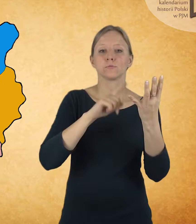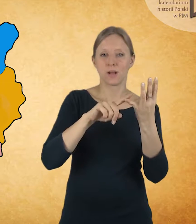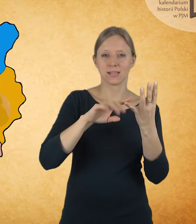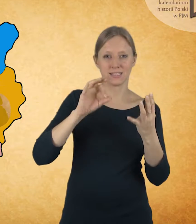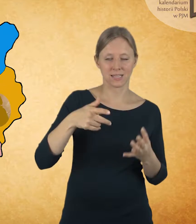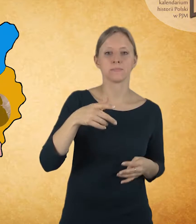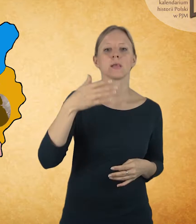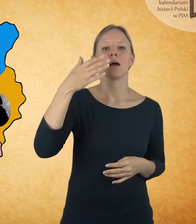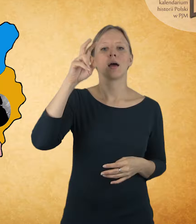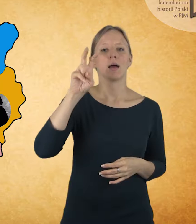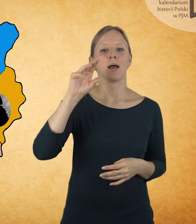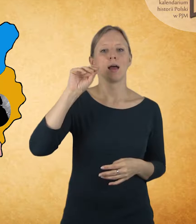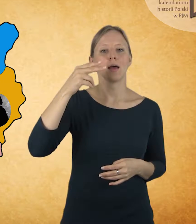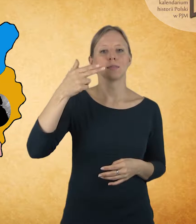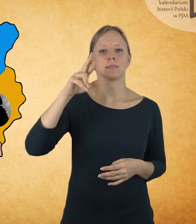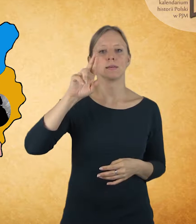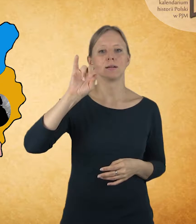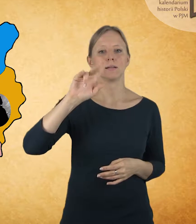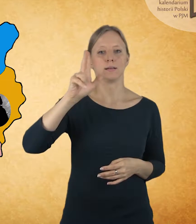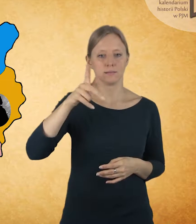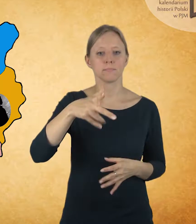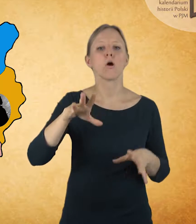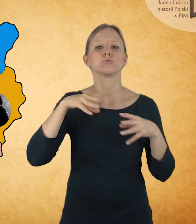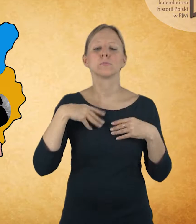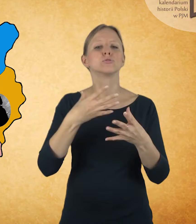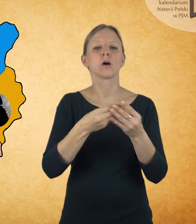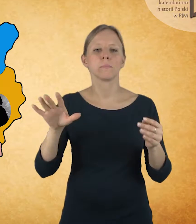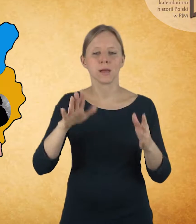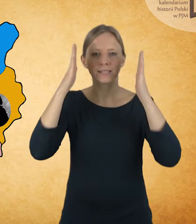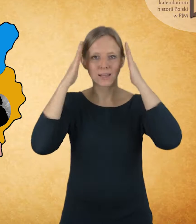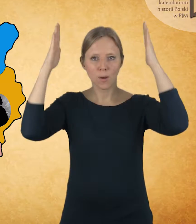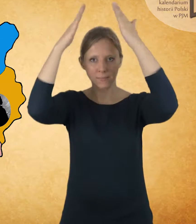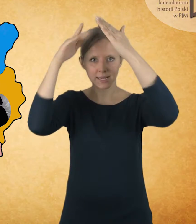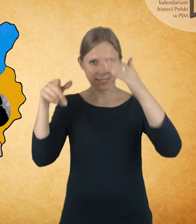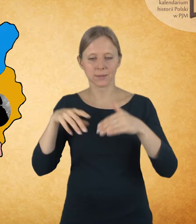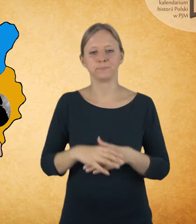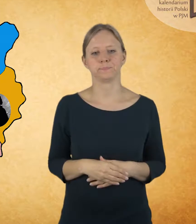I ostatni, czwarty synHenryk, ziemię sandomierską